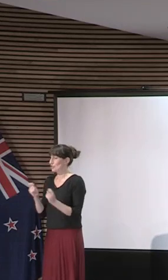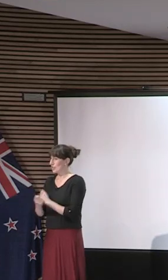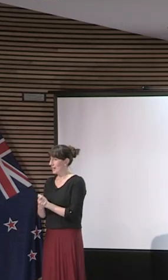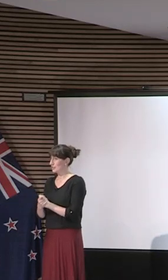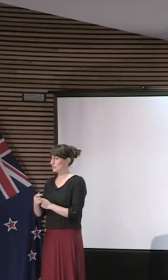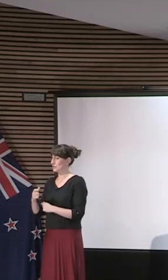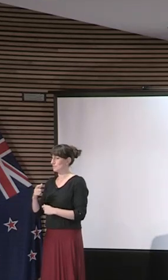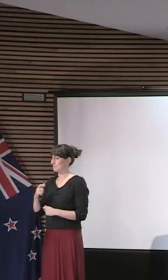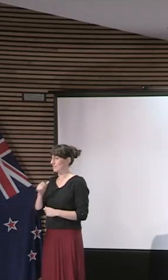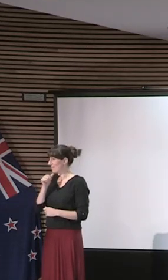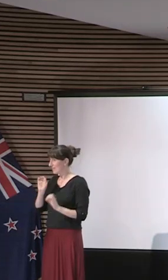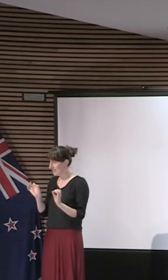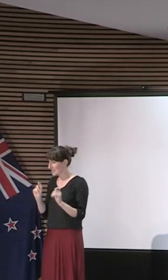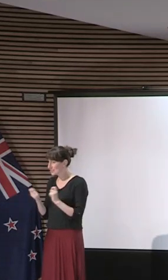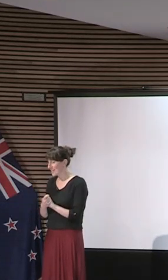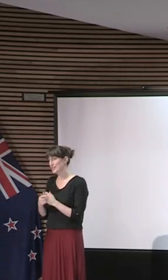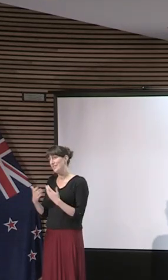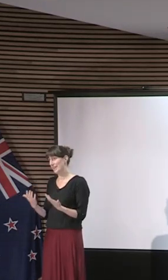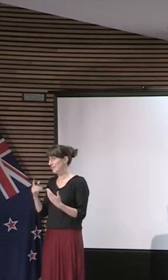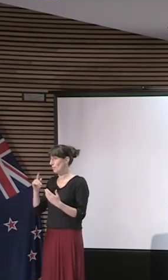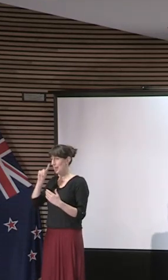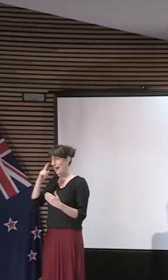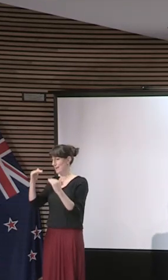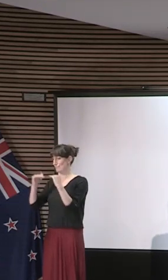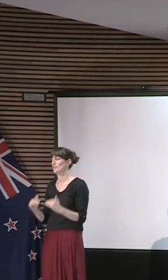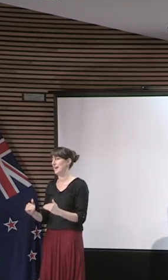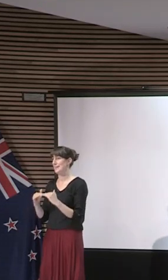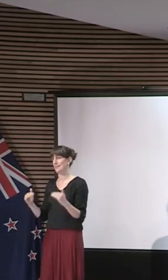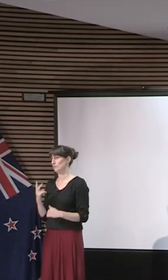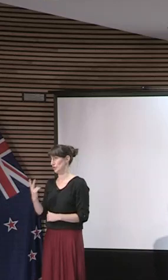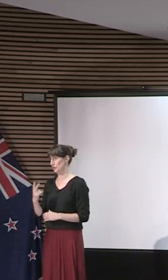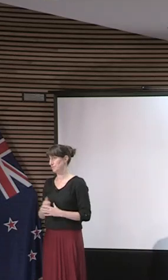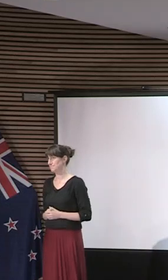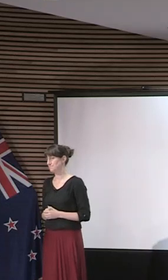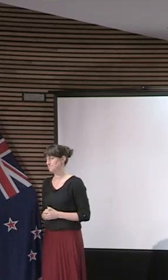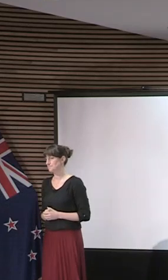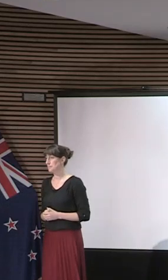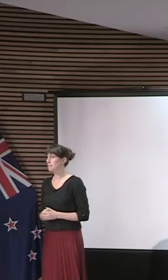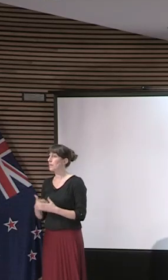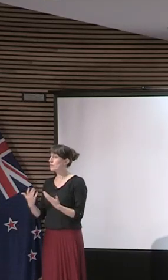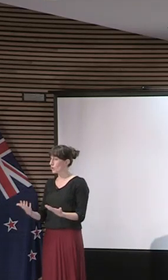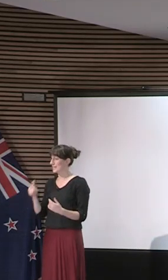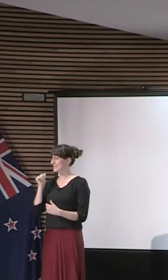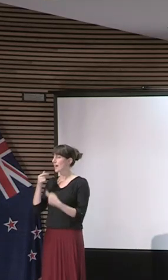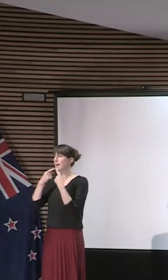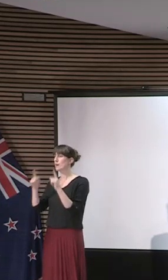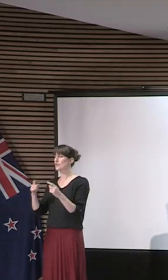ana ki te kohi taonga, ratonga